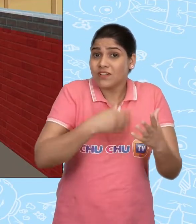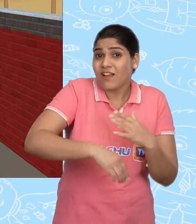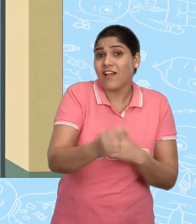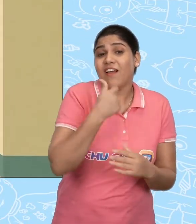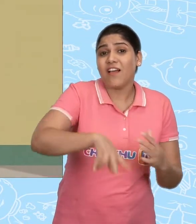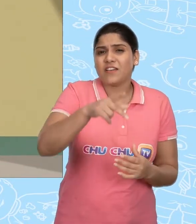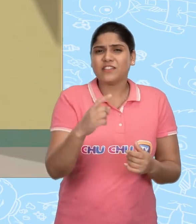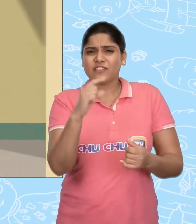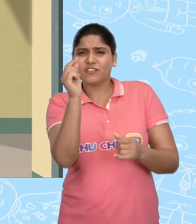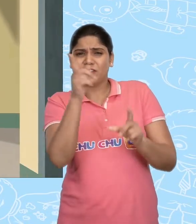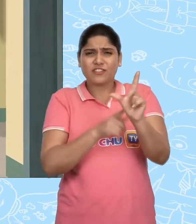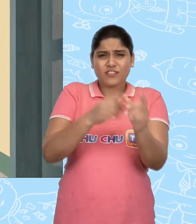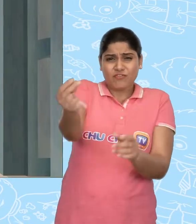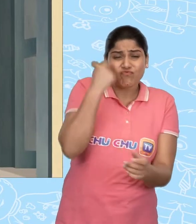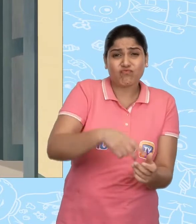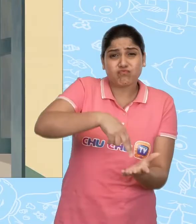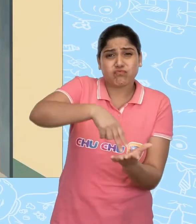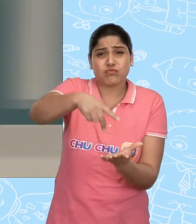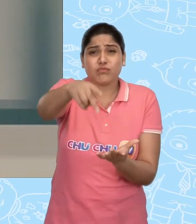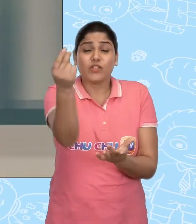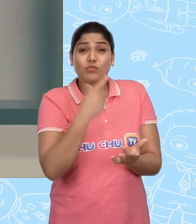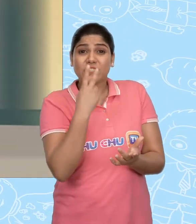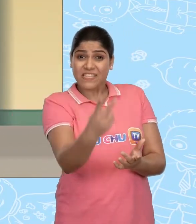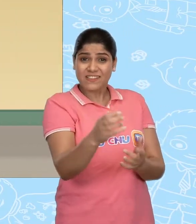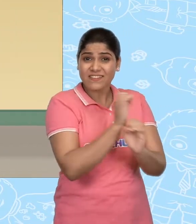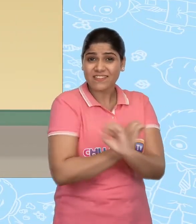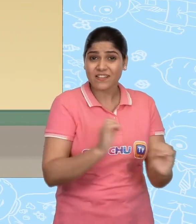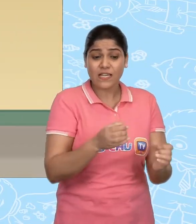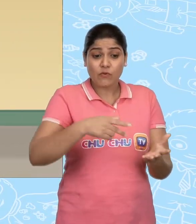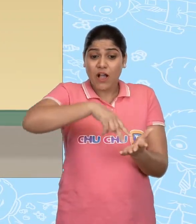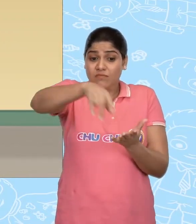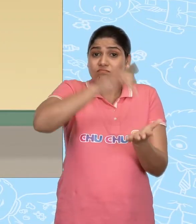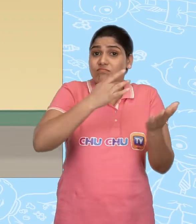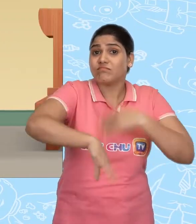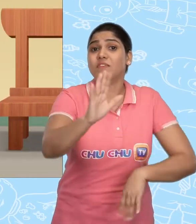Cusslyइतनी तेजी से भाग रहा था कि उसने ये भी नहीं देखा कि वो कहां जा रहा है।